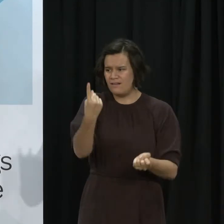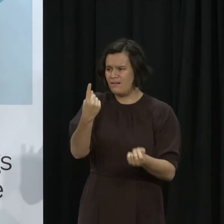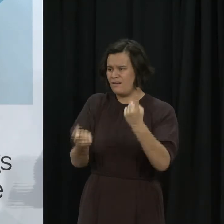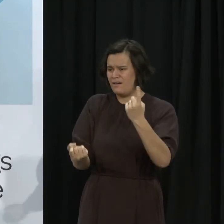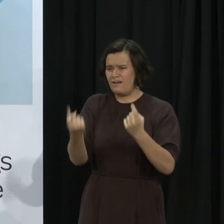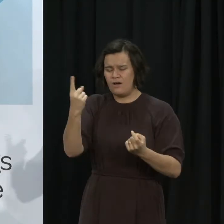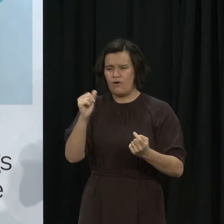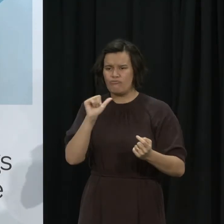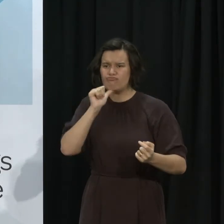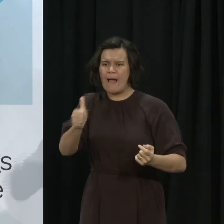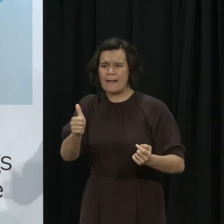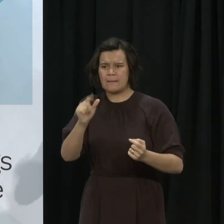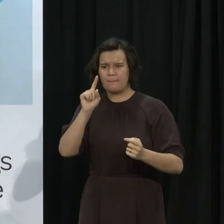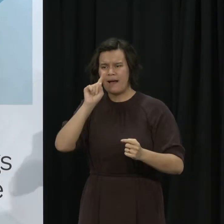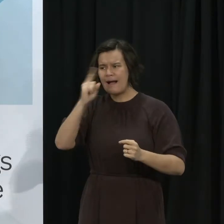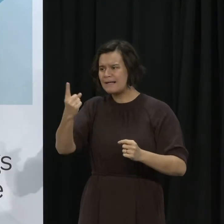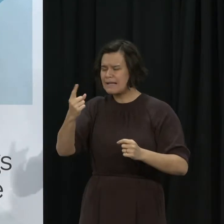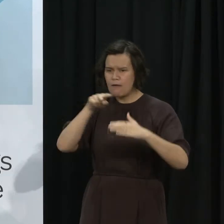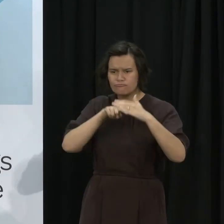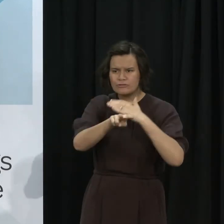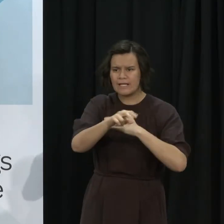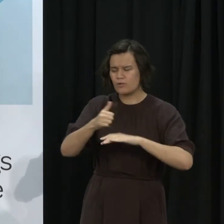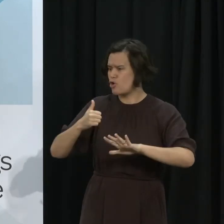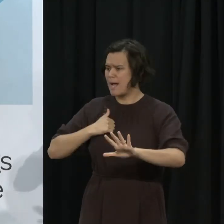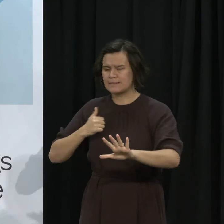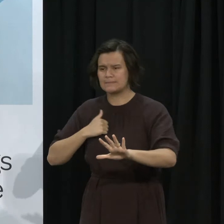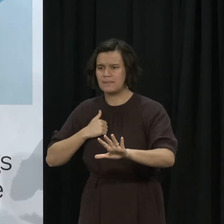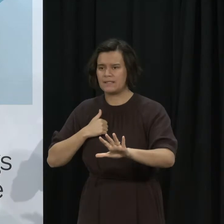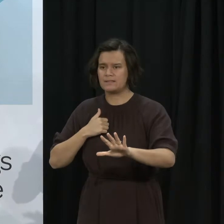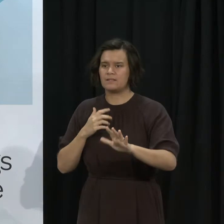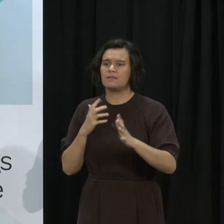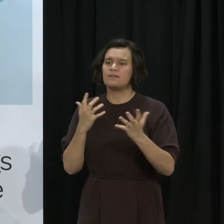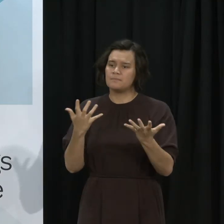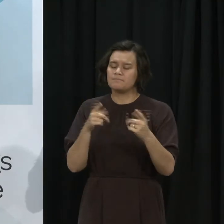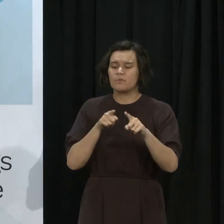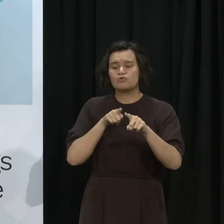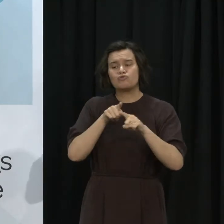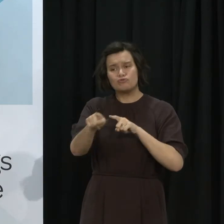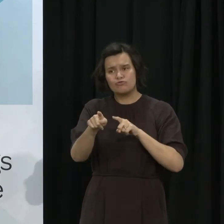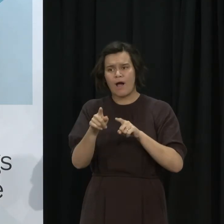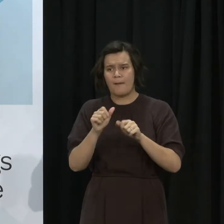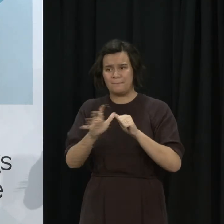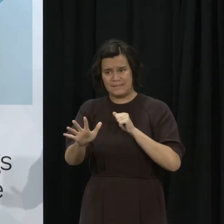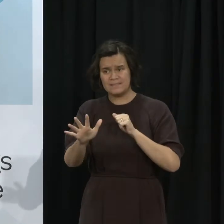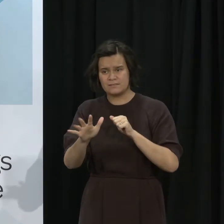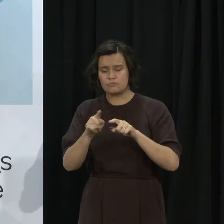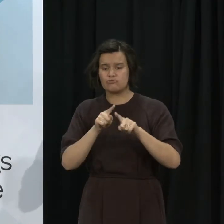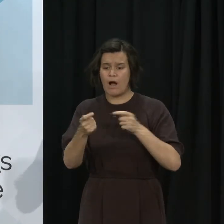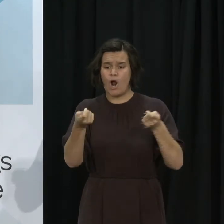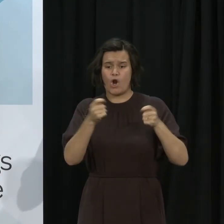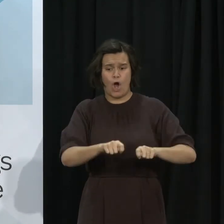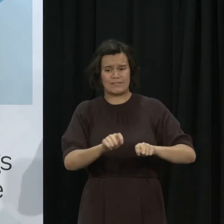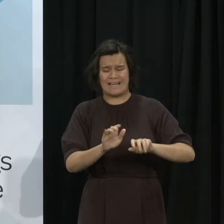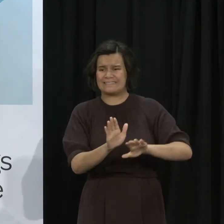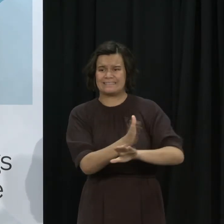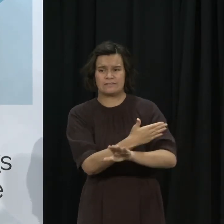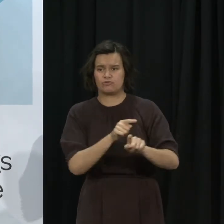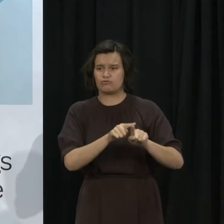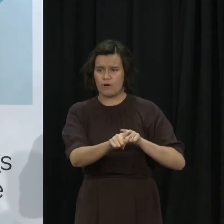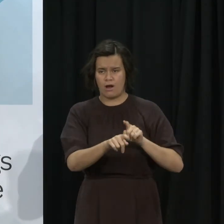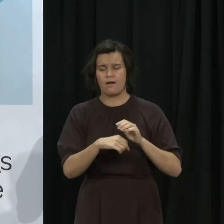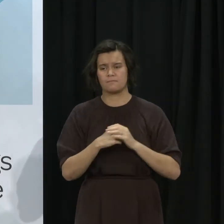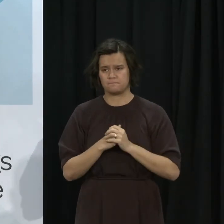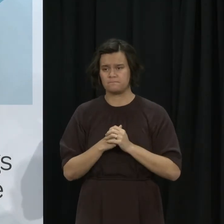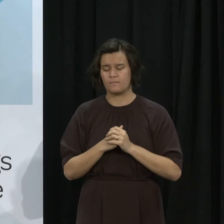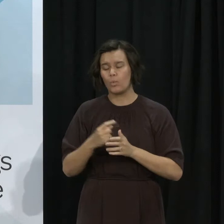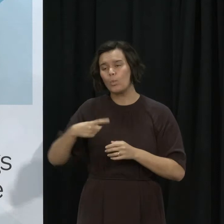tangata ki te whakaaro i o